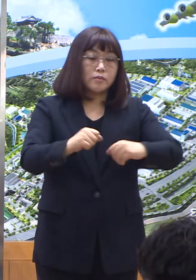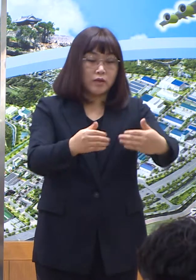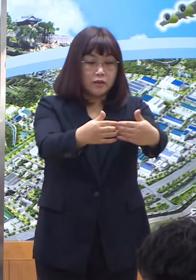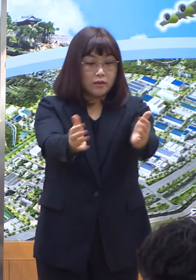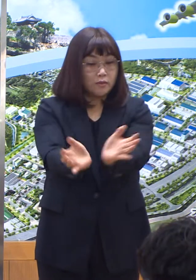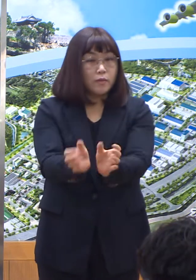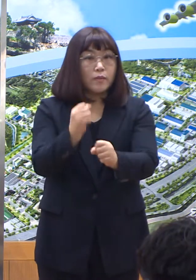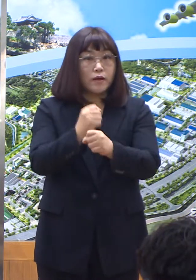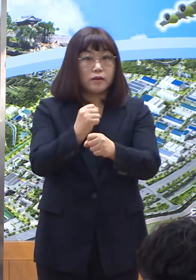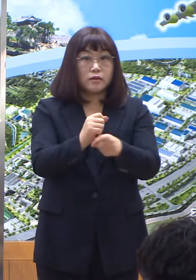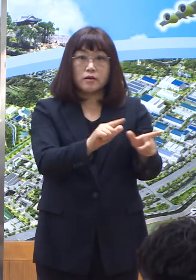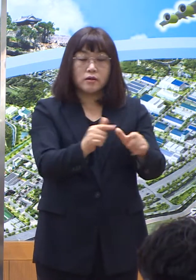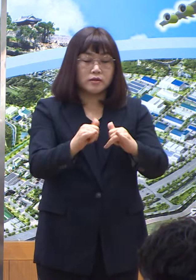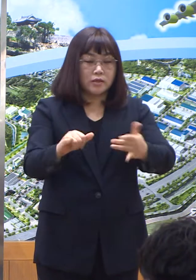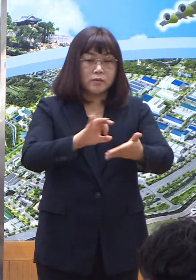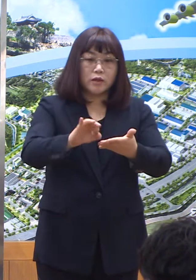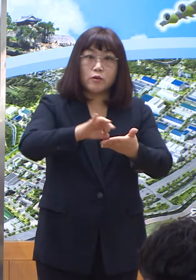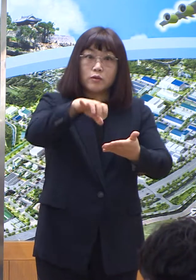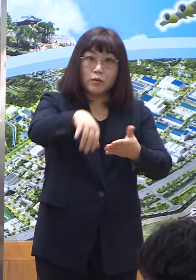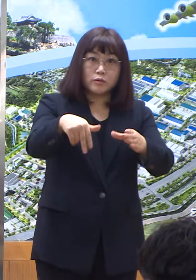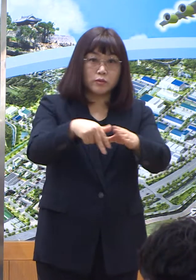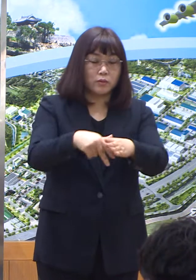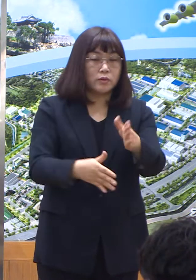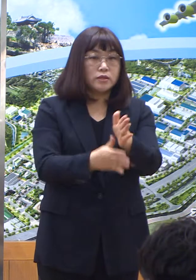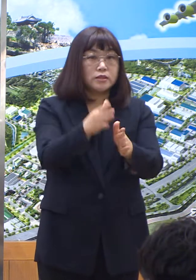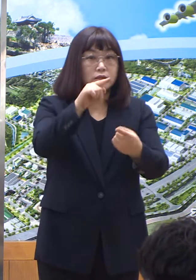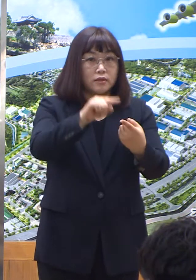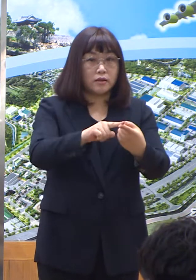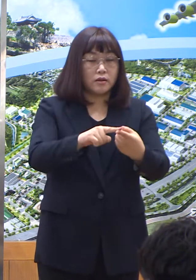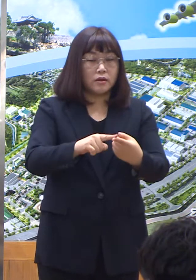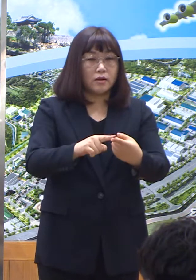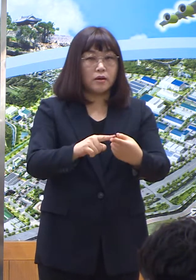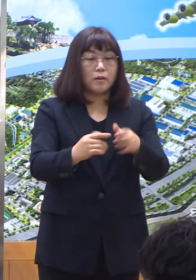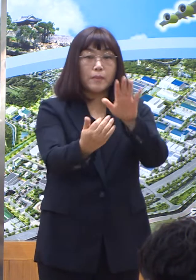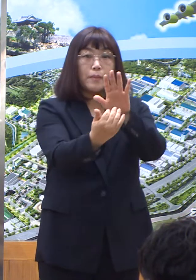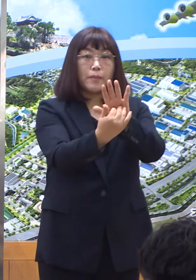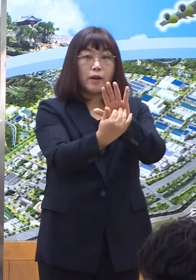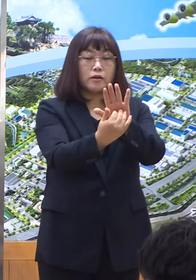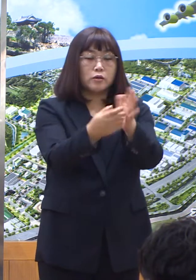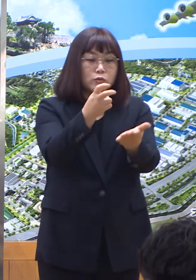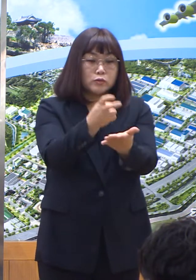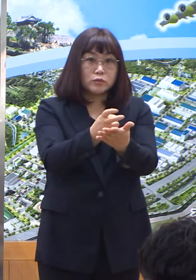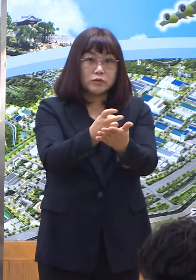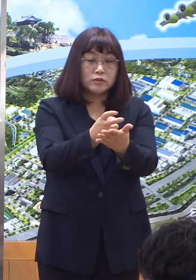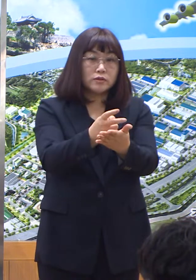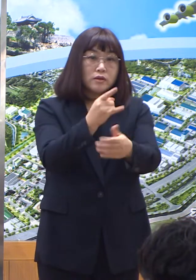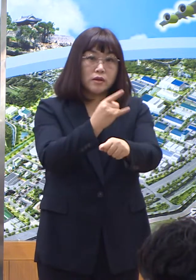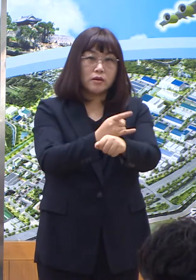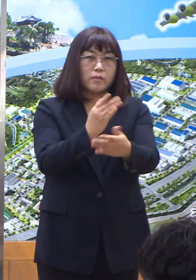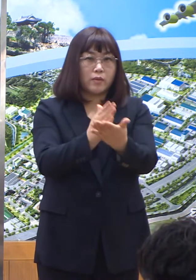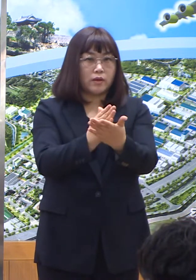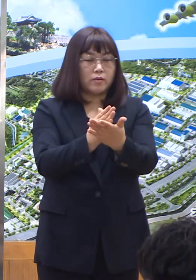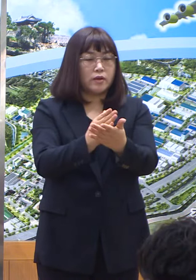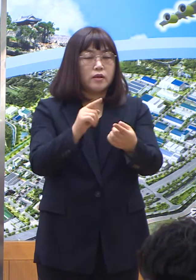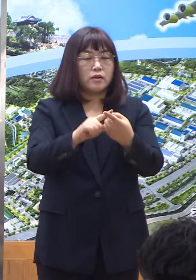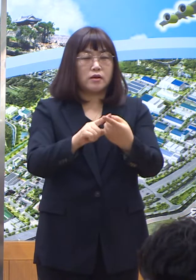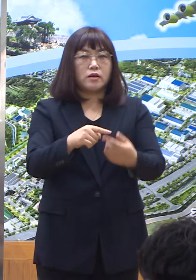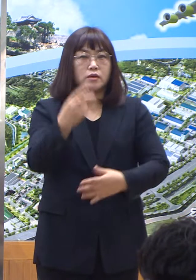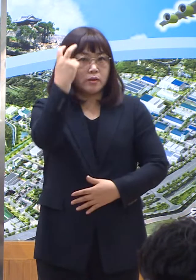다중이용시설, 종교시설에 대한 방역수칙 이행여부를 더욱 철저히 점검하겠습니다.